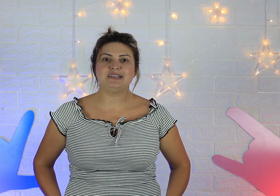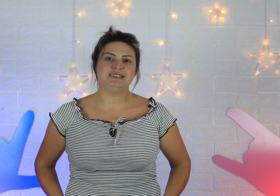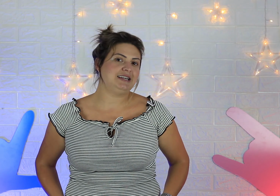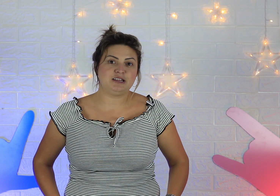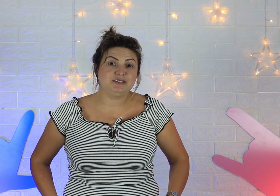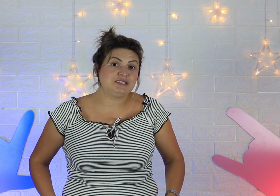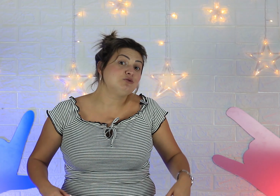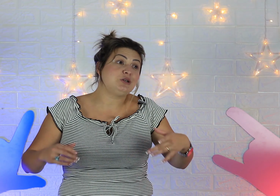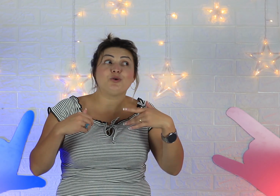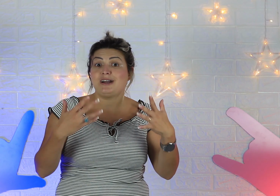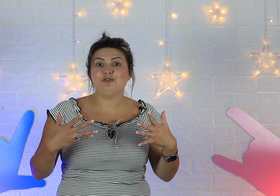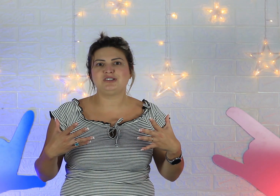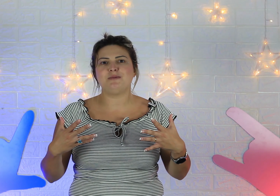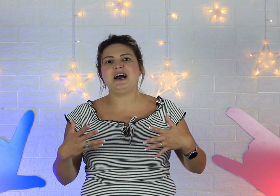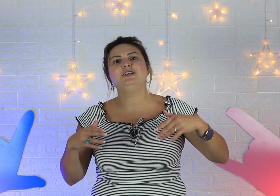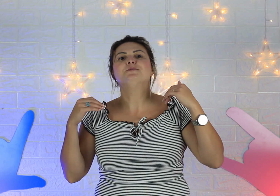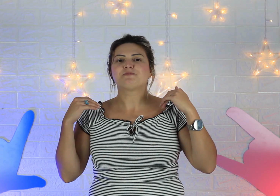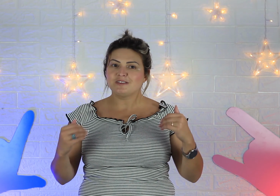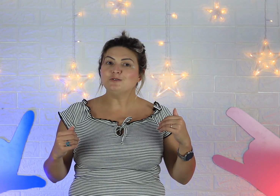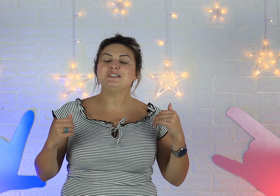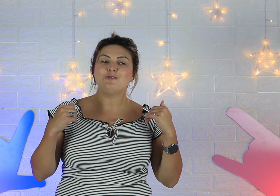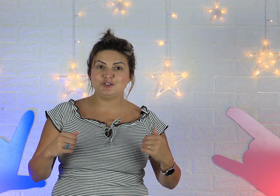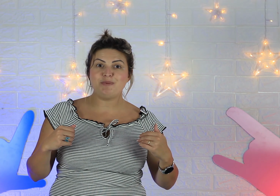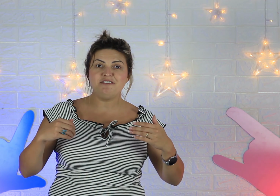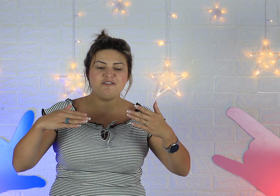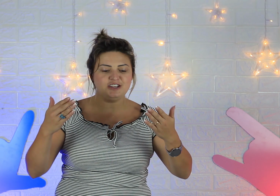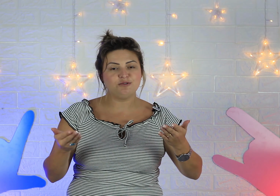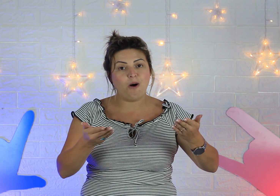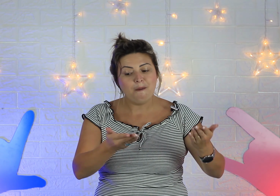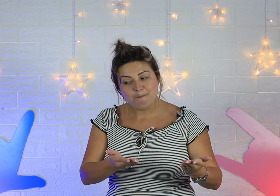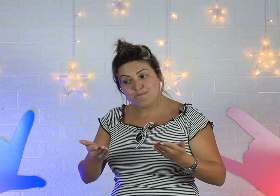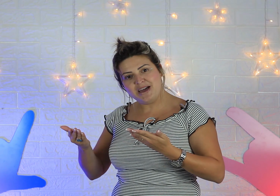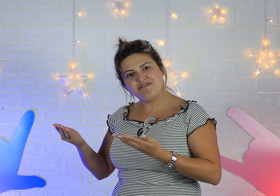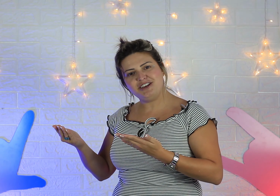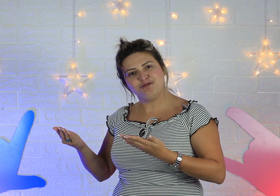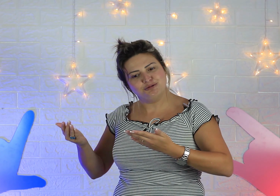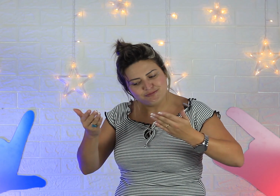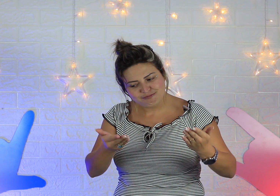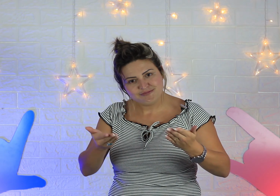pode sinalizar até mesmo vezes no seu local de trabalho tem um sinal de bem-vindo ó bem-vindo